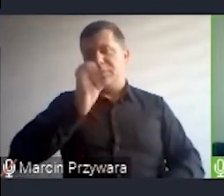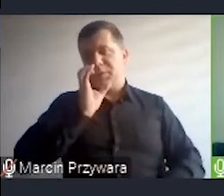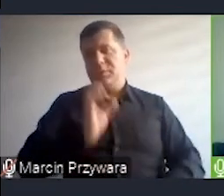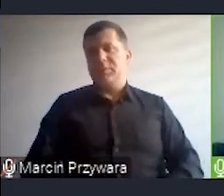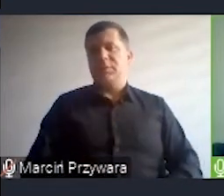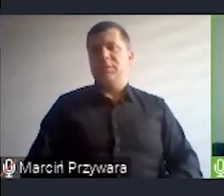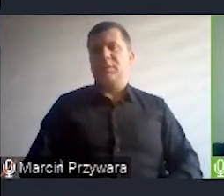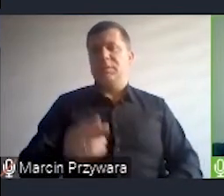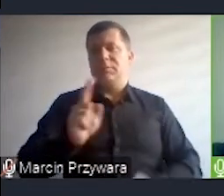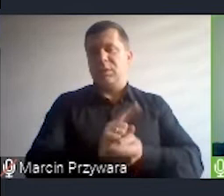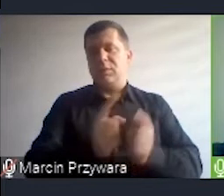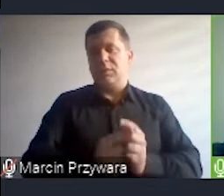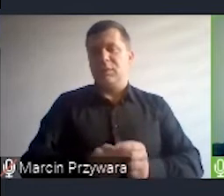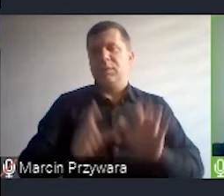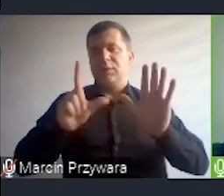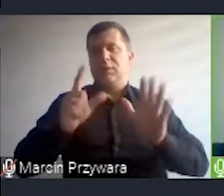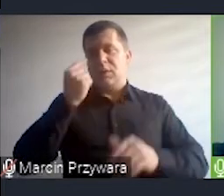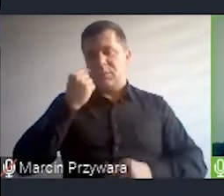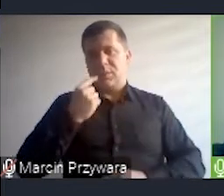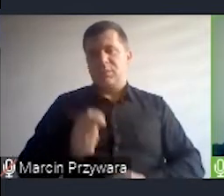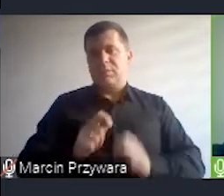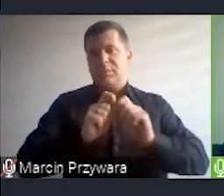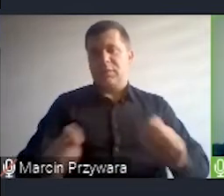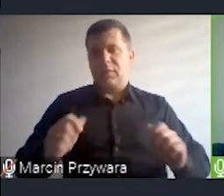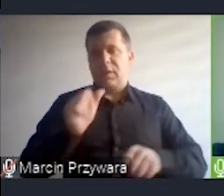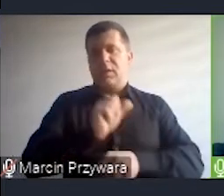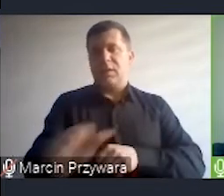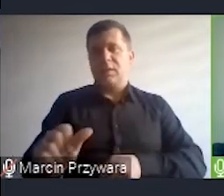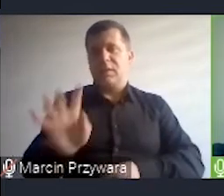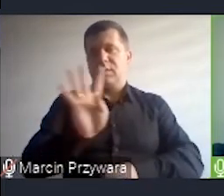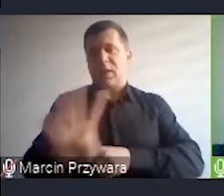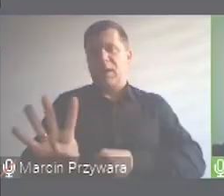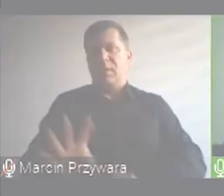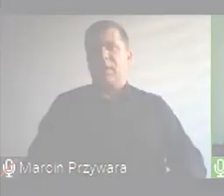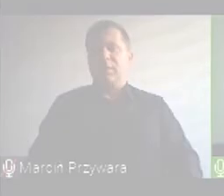I widzimy się za 7 minut czyli o 11:14.